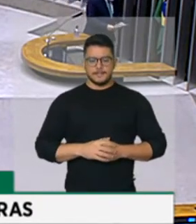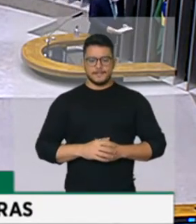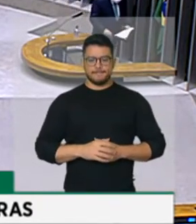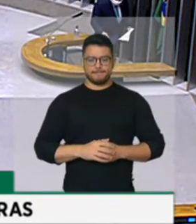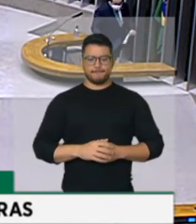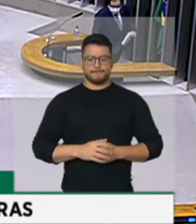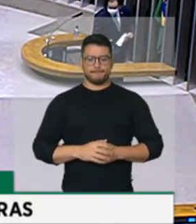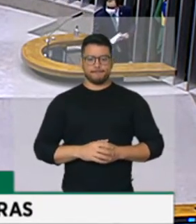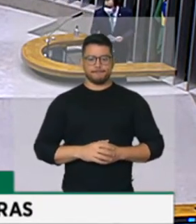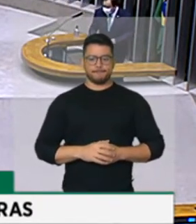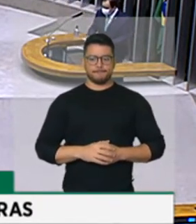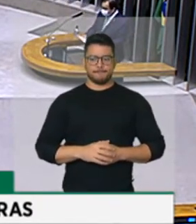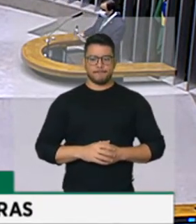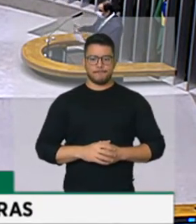[PRESIDENTE]: COM A PALAVRA O RELATOR DEPUTADO